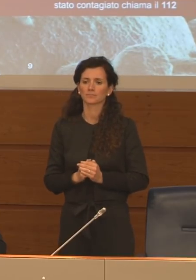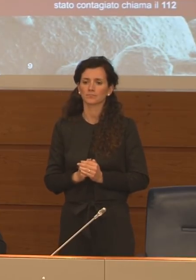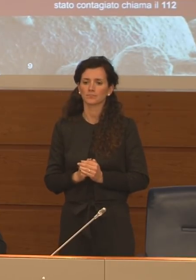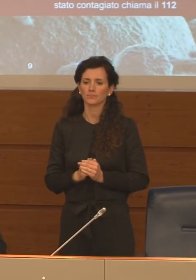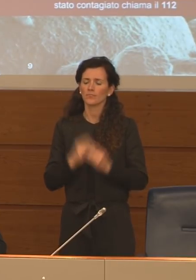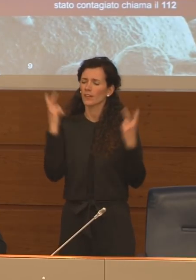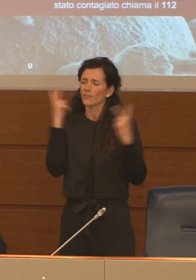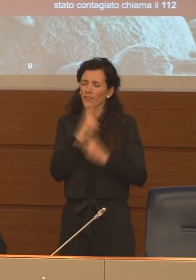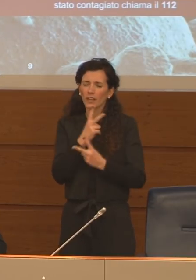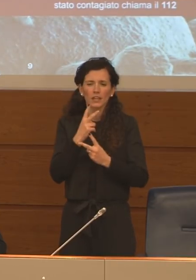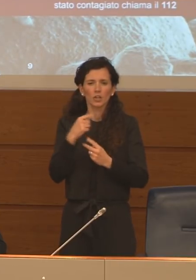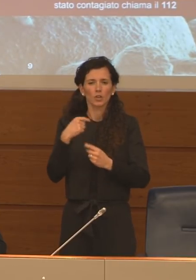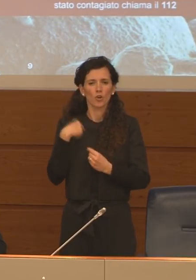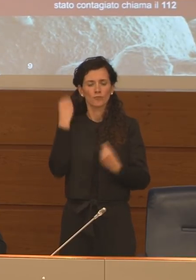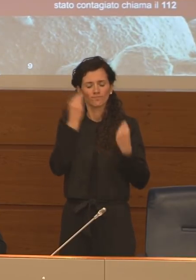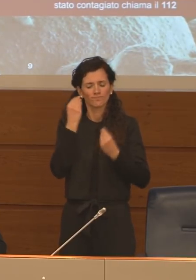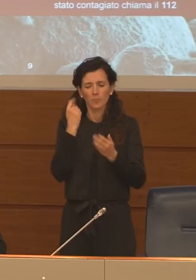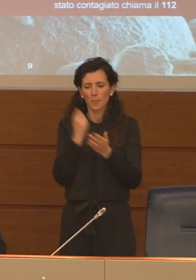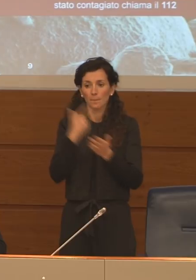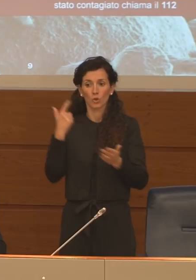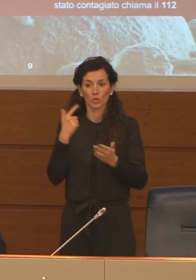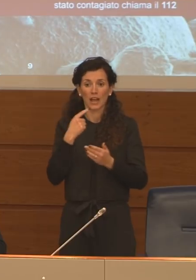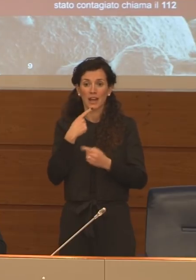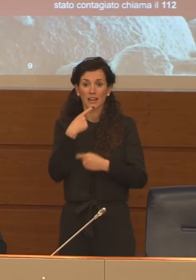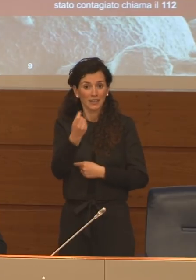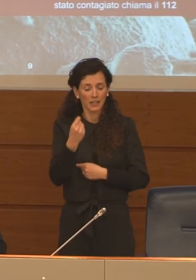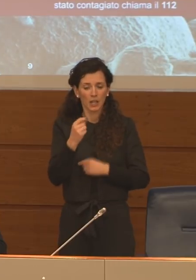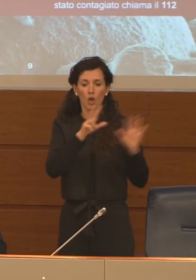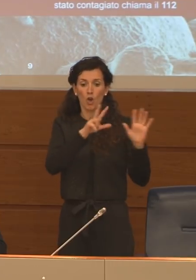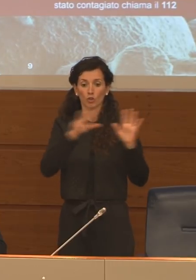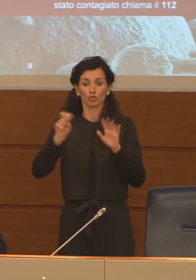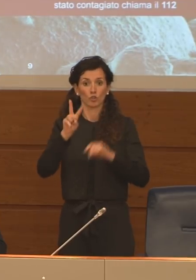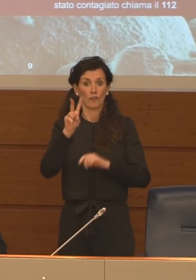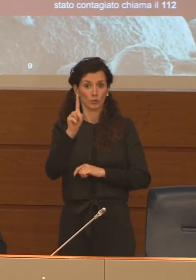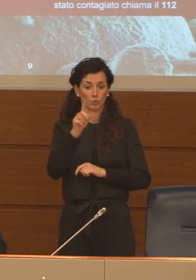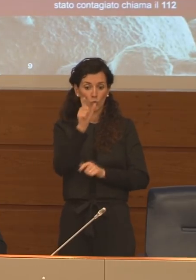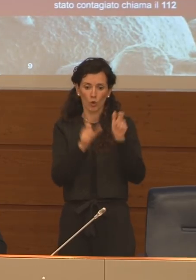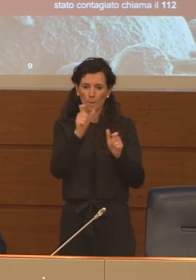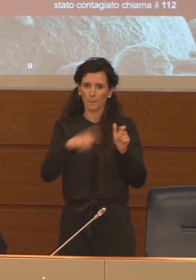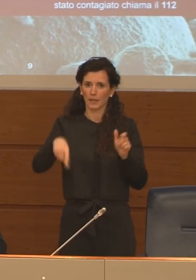comunicare a fronte di questo numero di 821 persone che sono affette dal